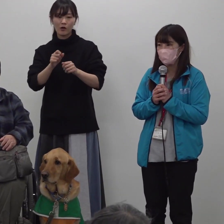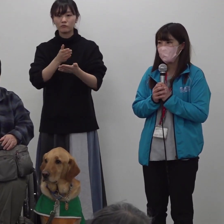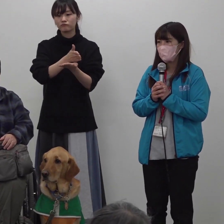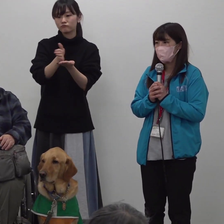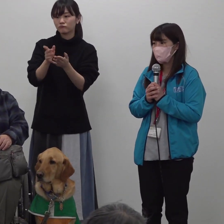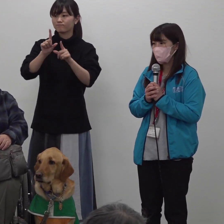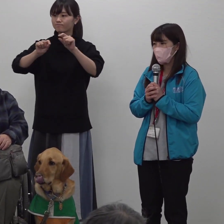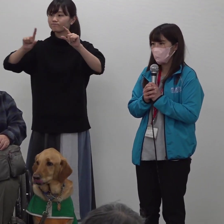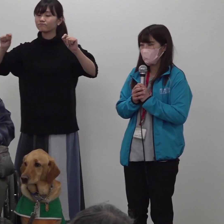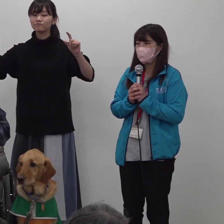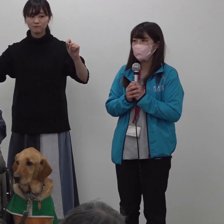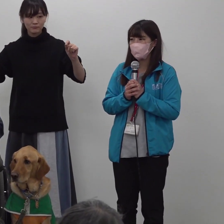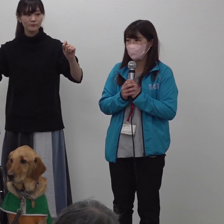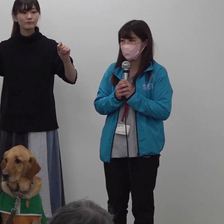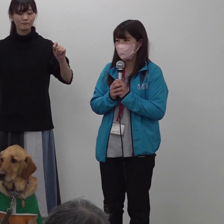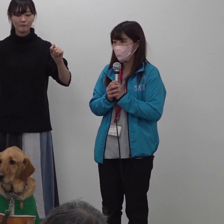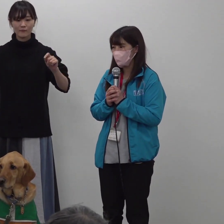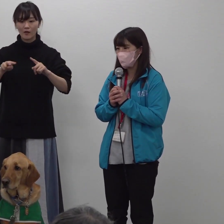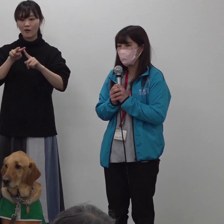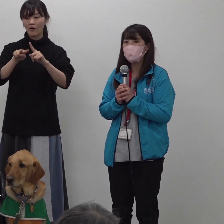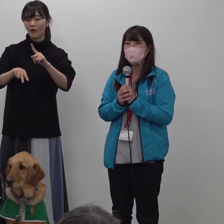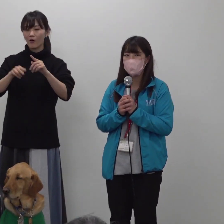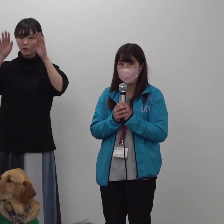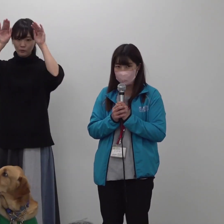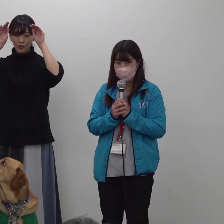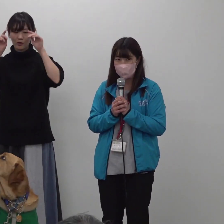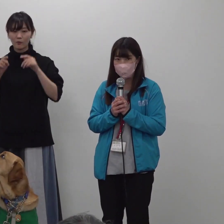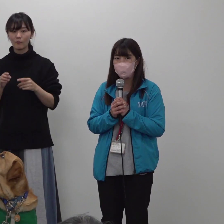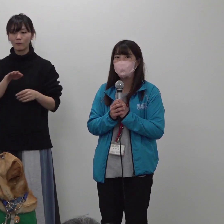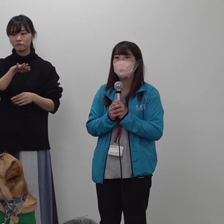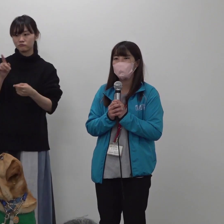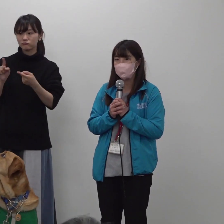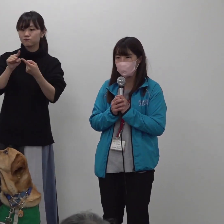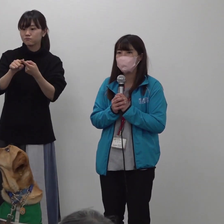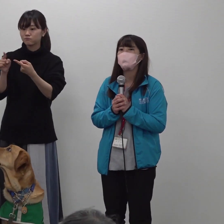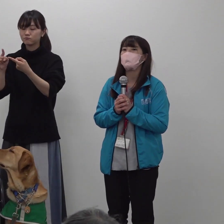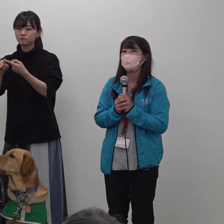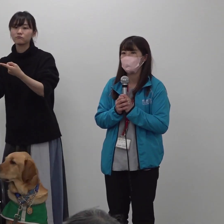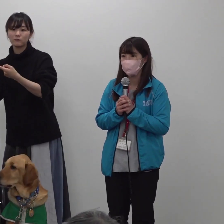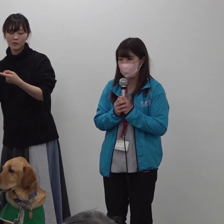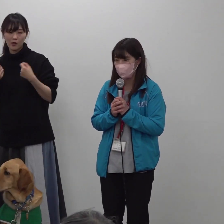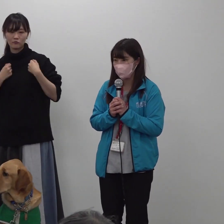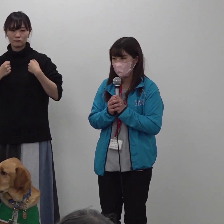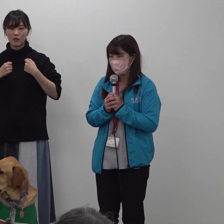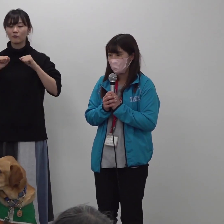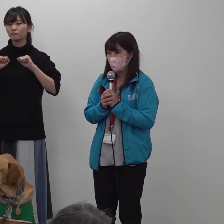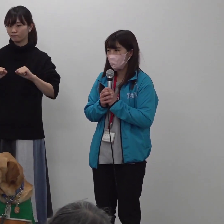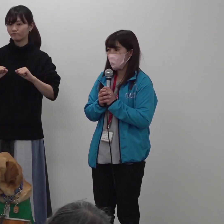介助犬はユーザーさんの 障害に合わせてオーダーメイド で訓練をしています